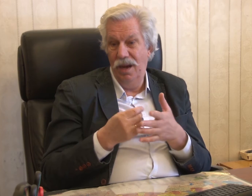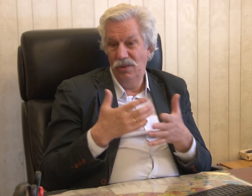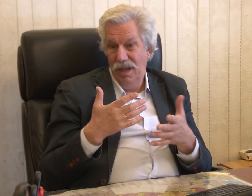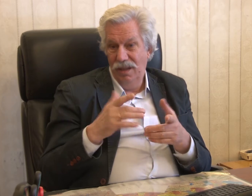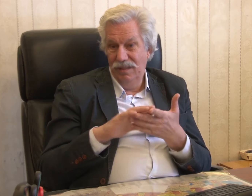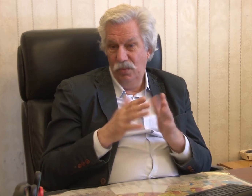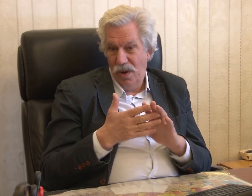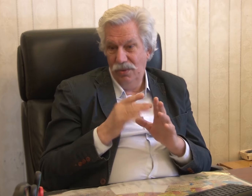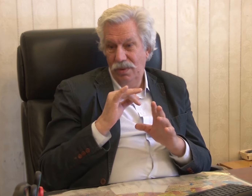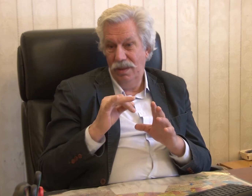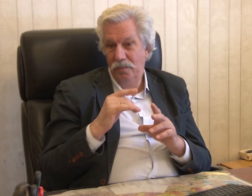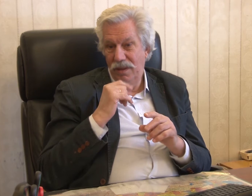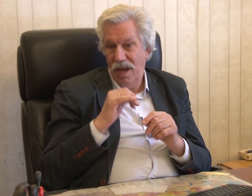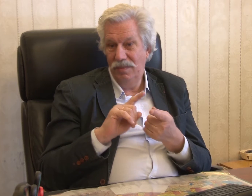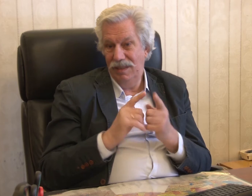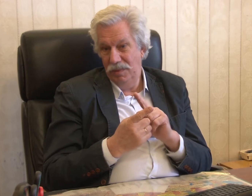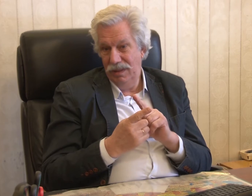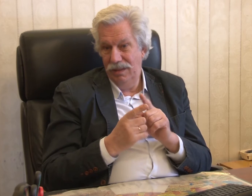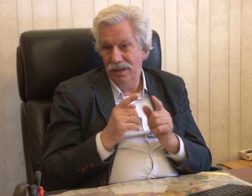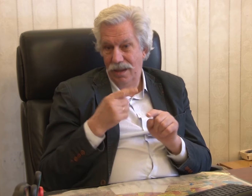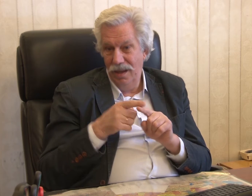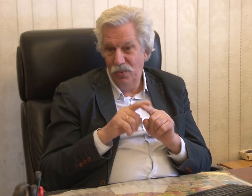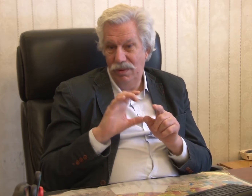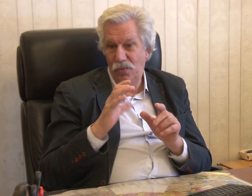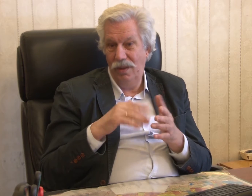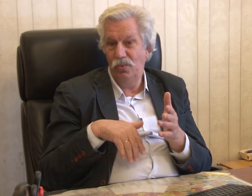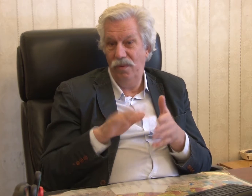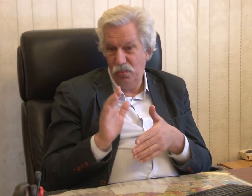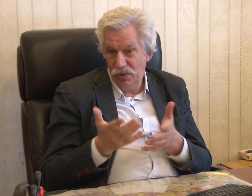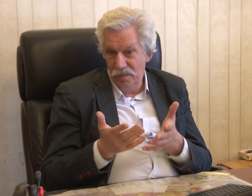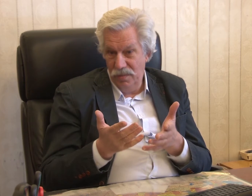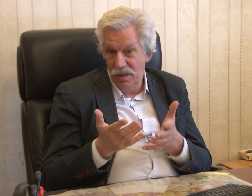оцениваем ситуацию и пытаемся изменить эту ситуацию к лучшему.